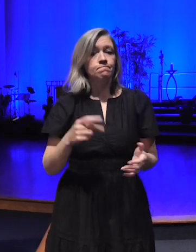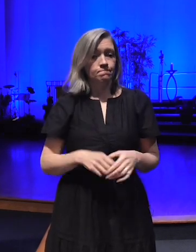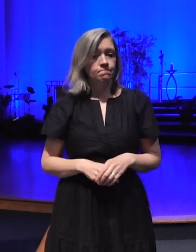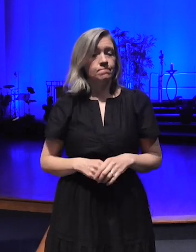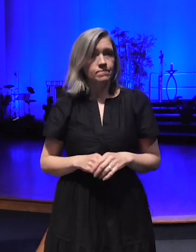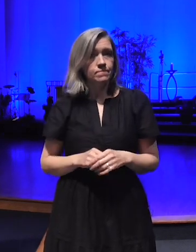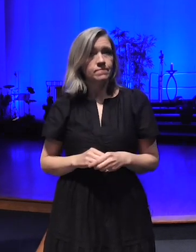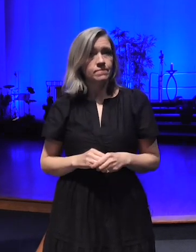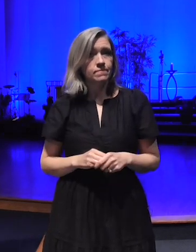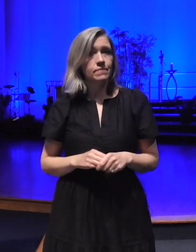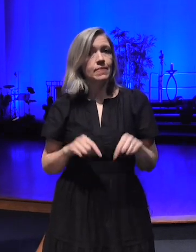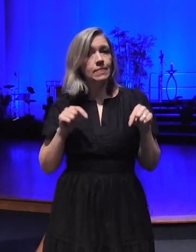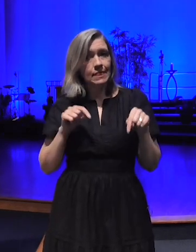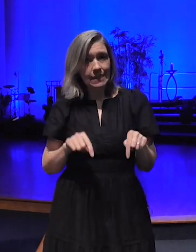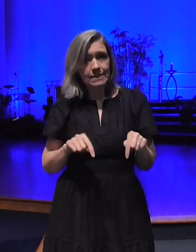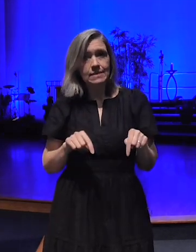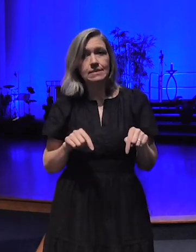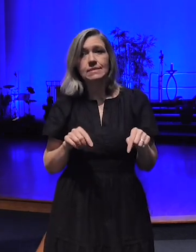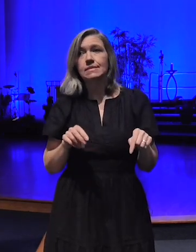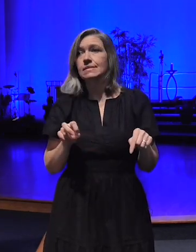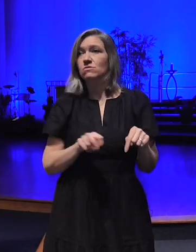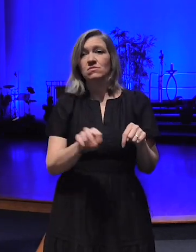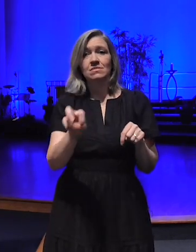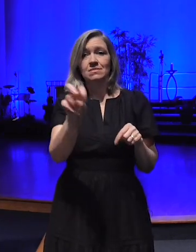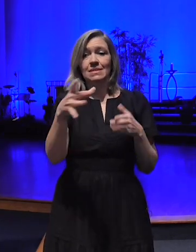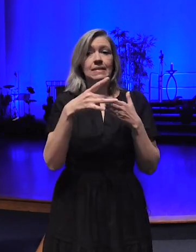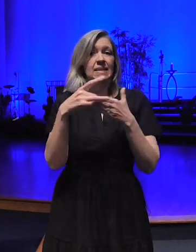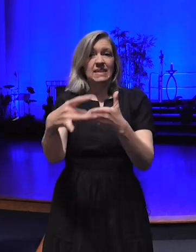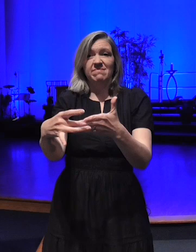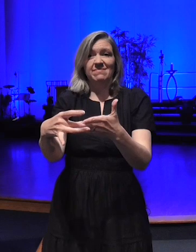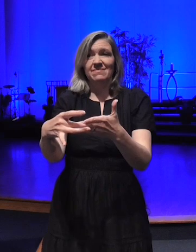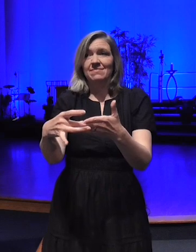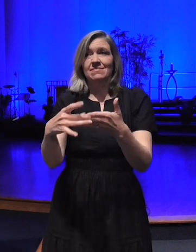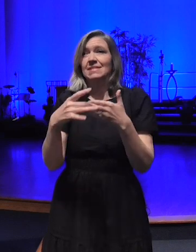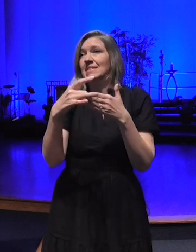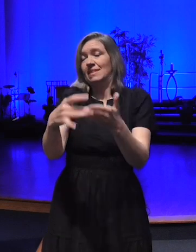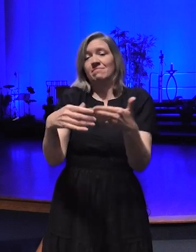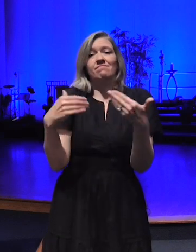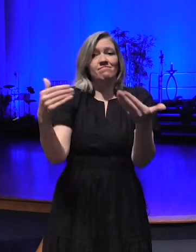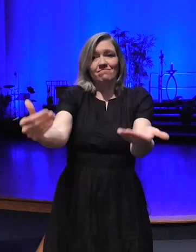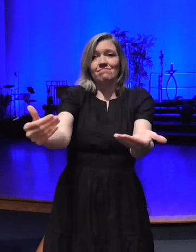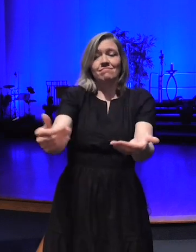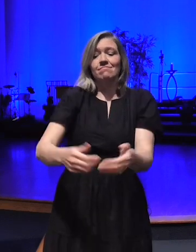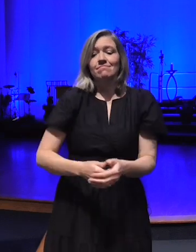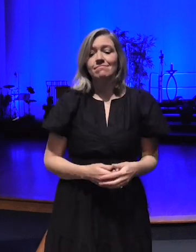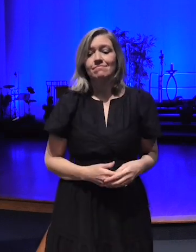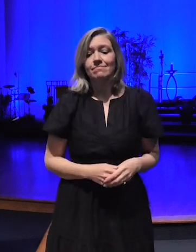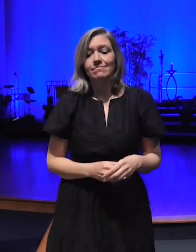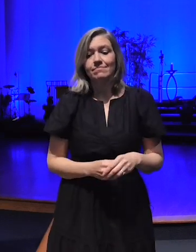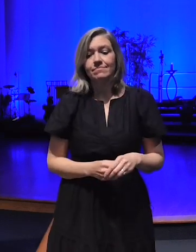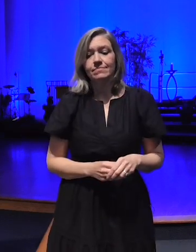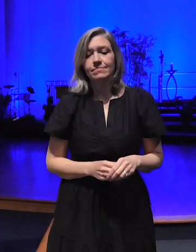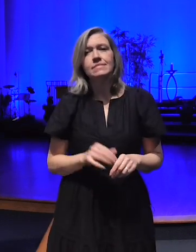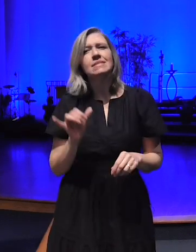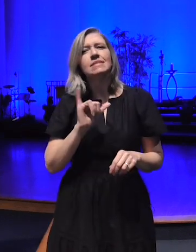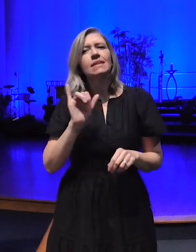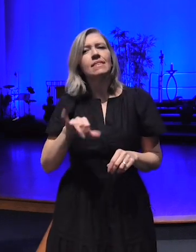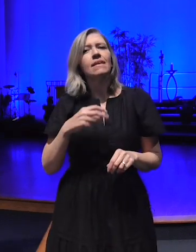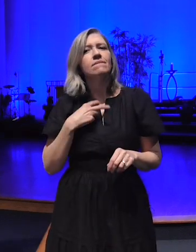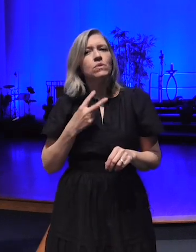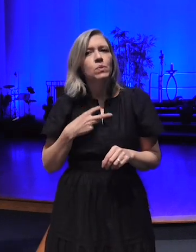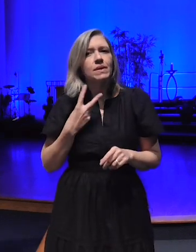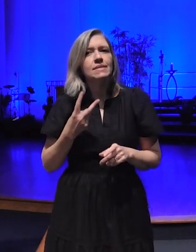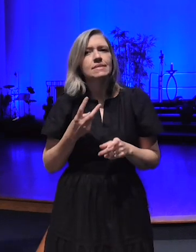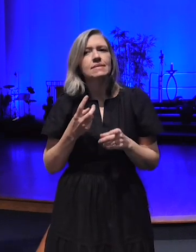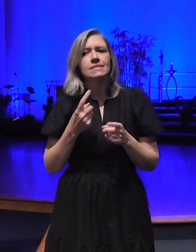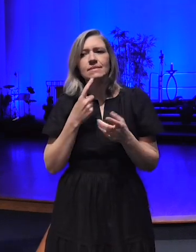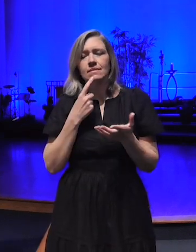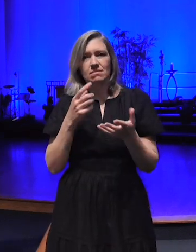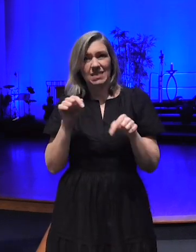la manera, guíame, guíame, es como si esa voz de esta fuera la manera de guiarte en ella, así que tomé